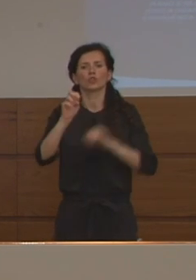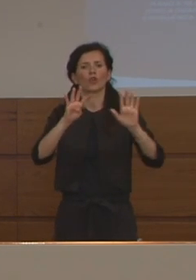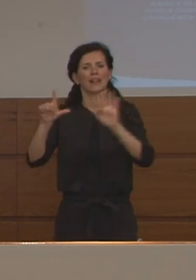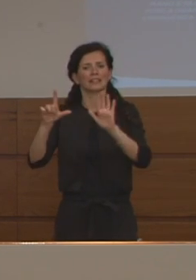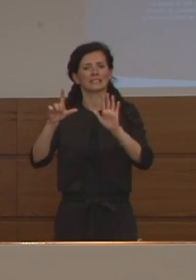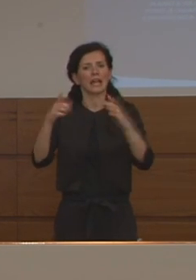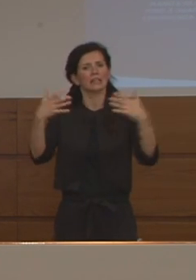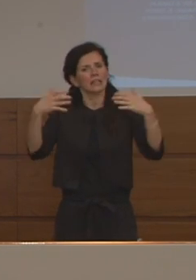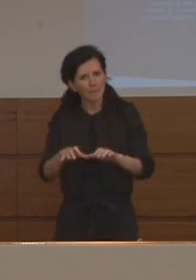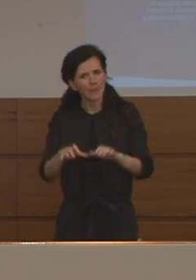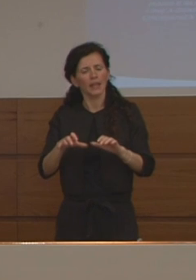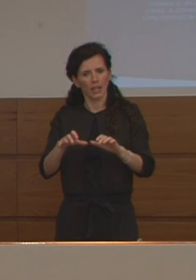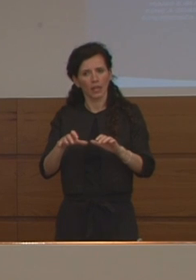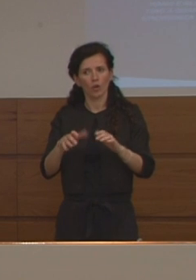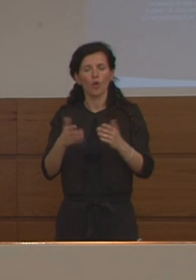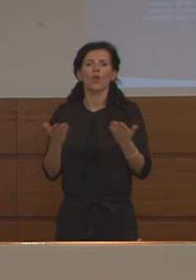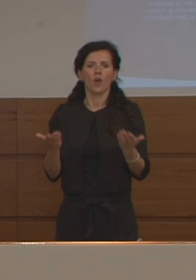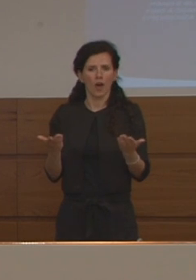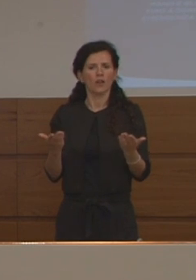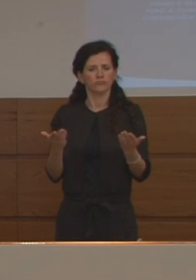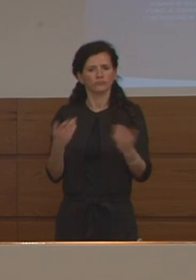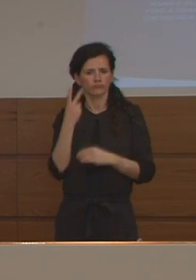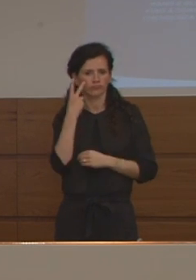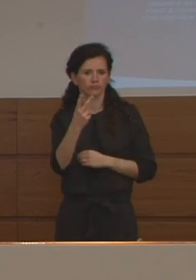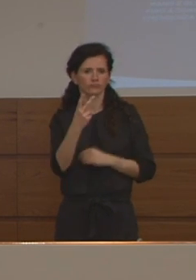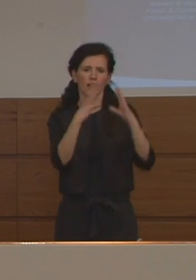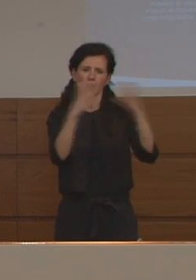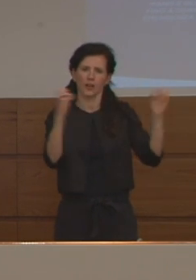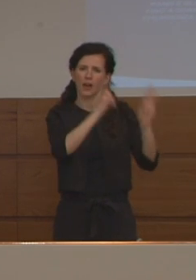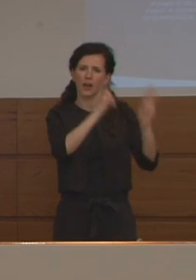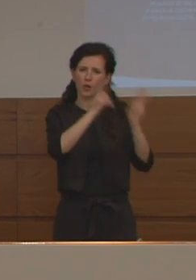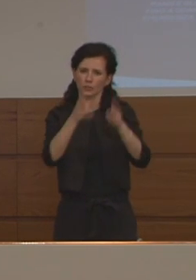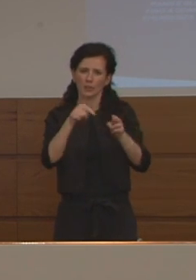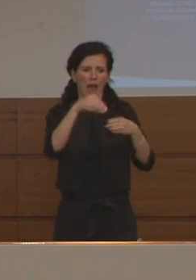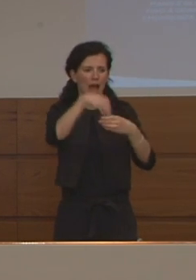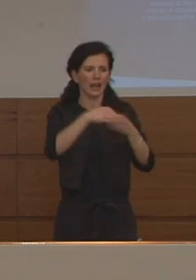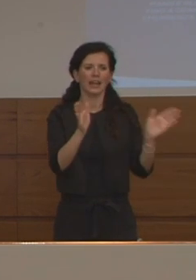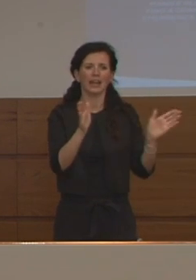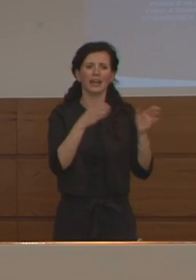Quindi riduzione sulla pressione dei nostri reparti.